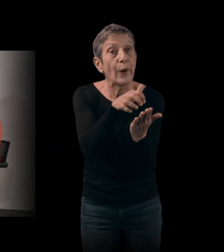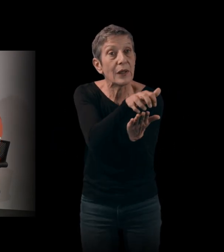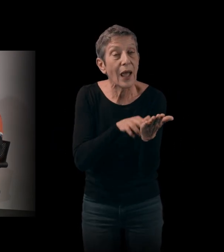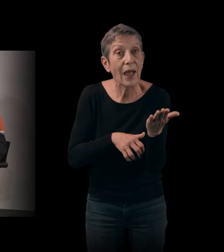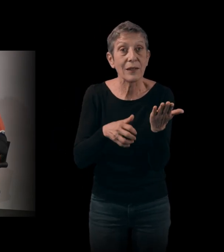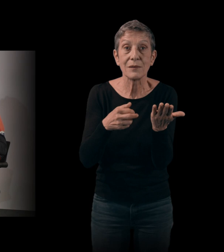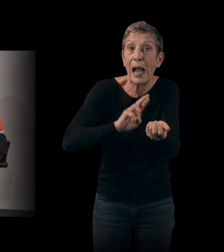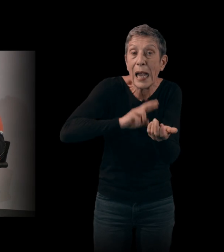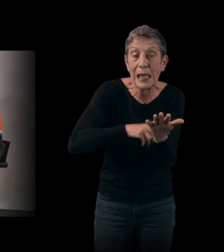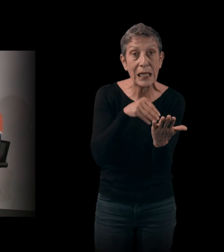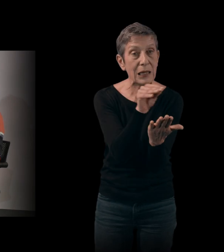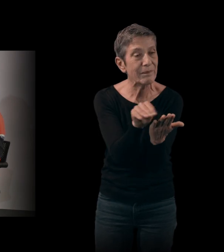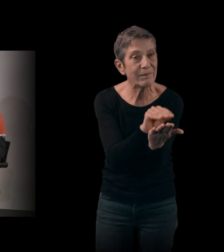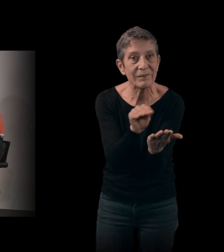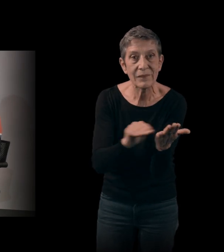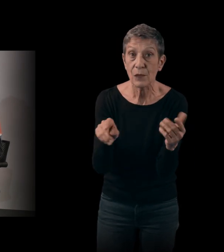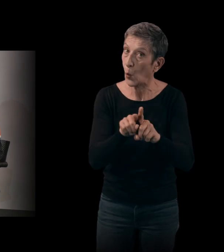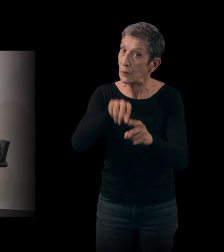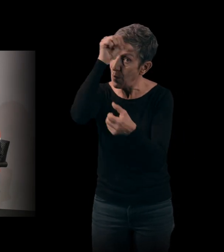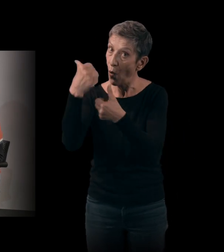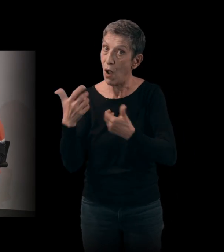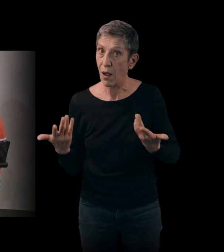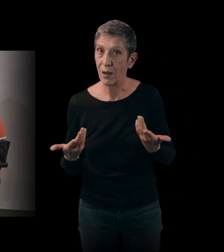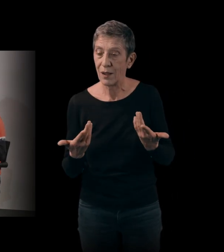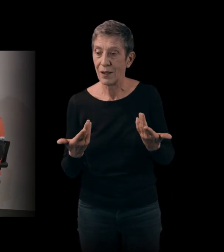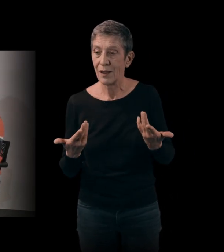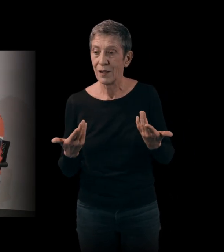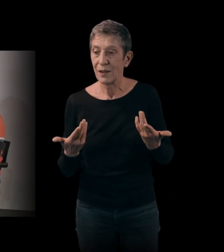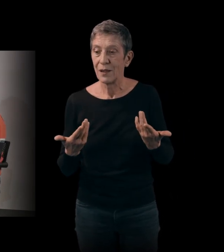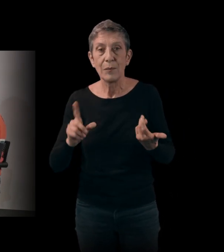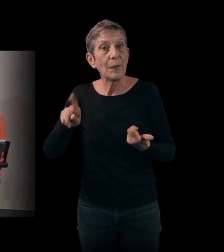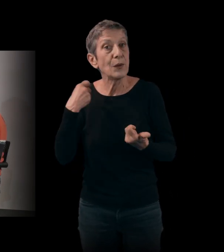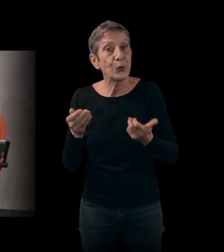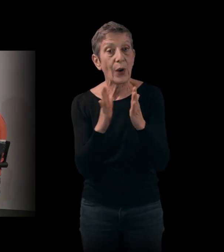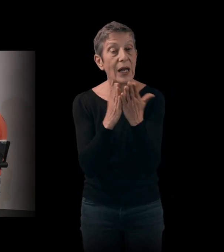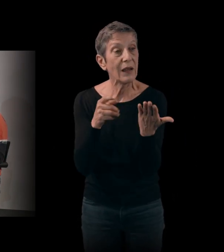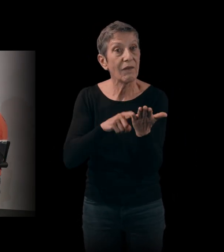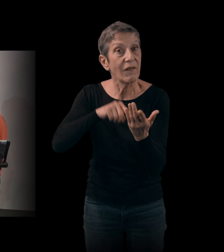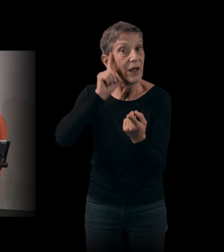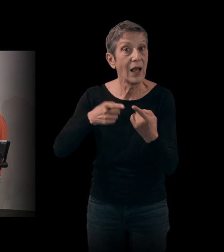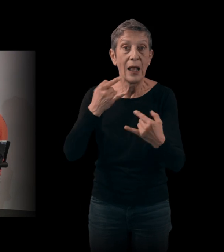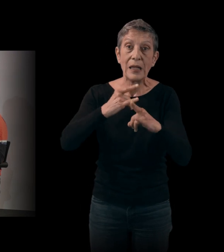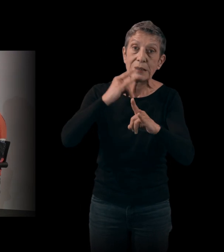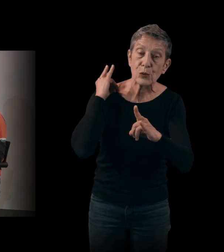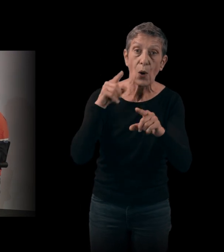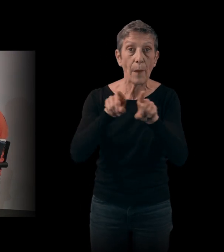Et après le travail de la mémoire, parce qu'en fait, c'est un livre sur l'histoire, mais aussi sur la question de la mémoire et la